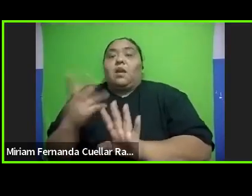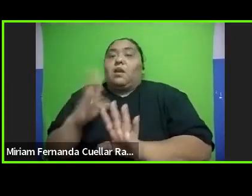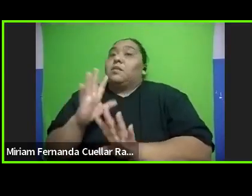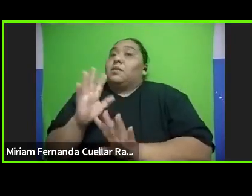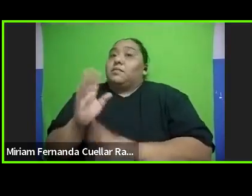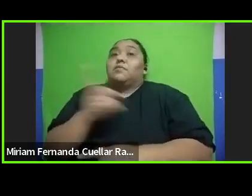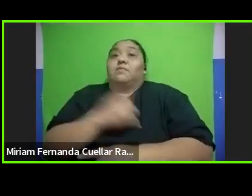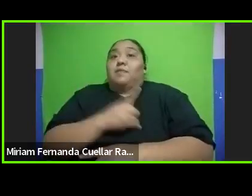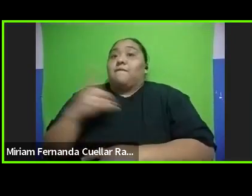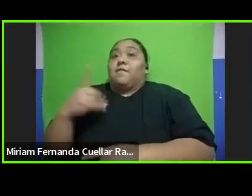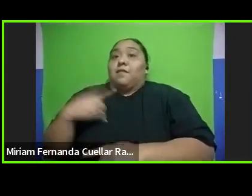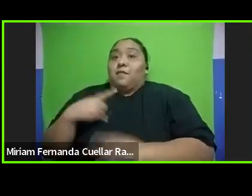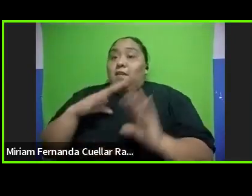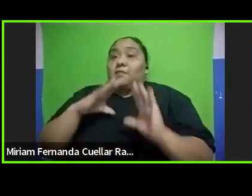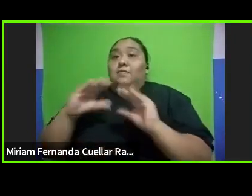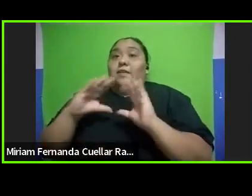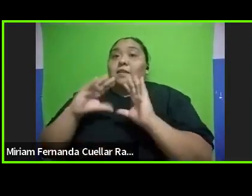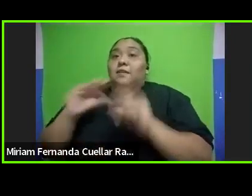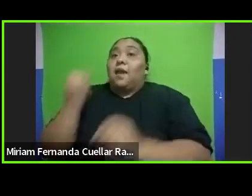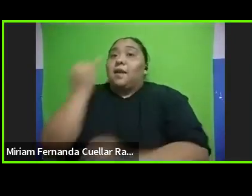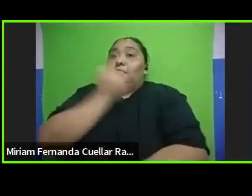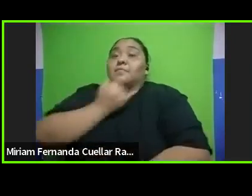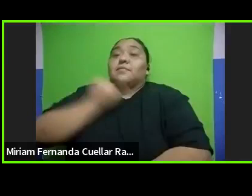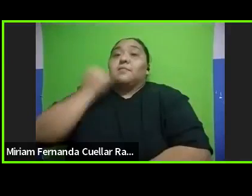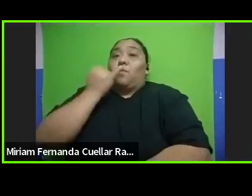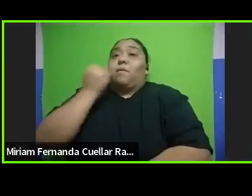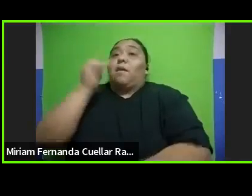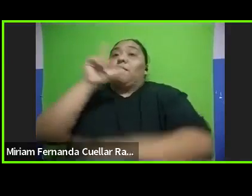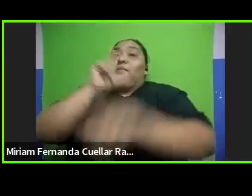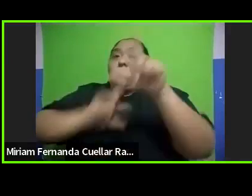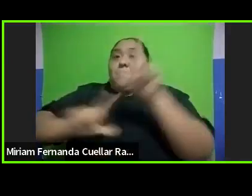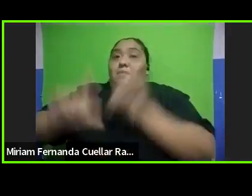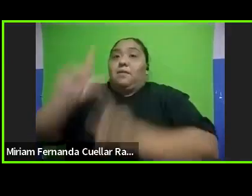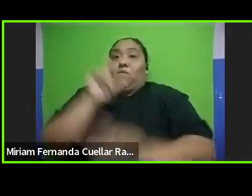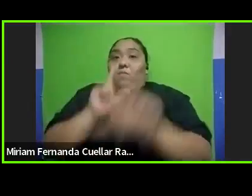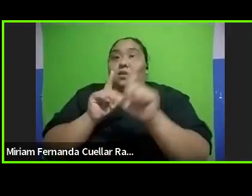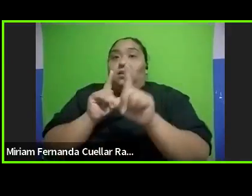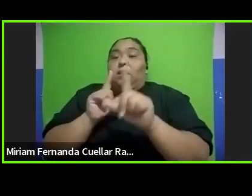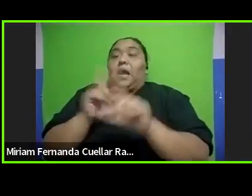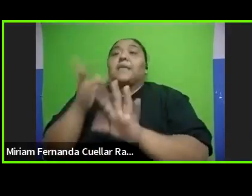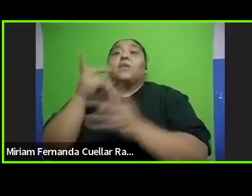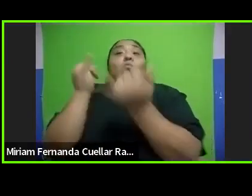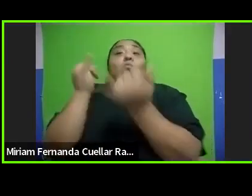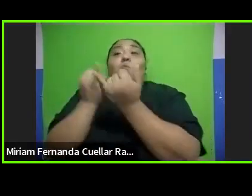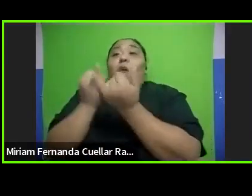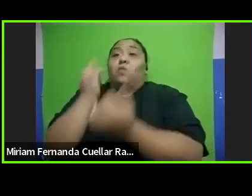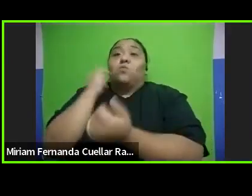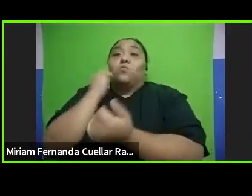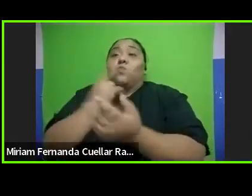, de Danu prefieres a los niños debería de haber 1 en en lengua de señas, se en lengua de señas en donde les enseñan España.